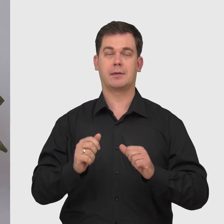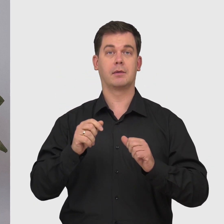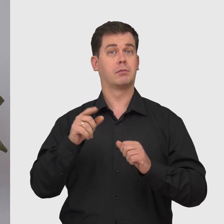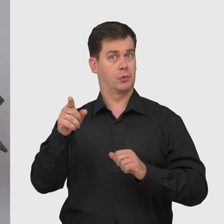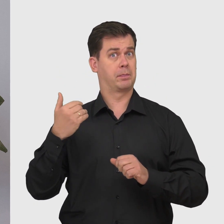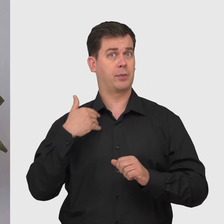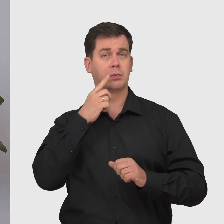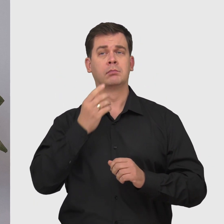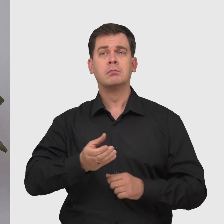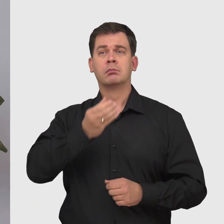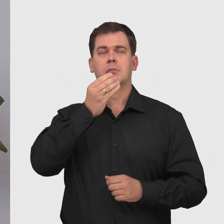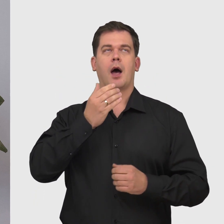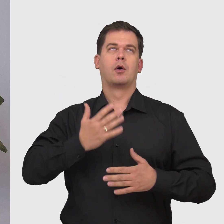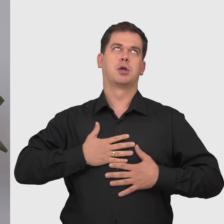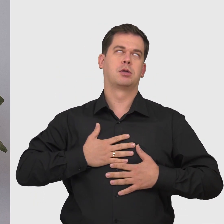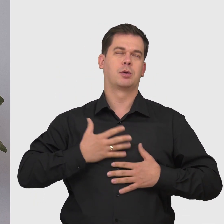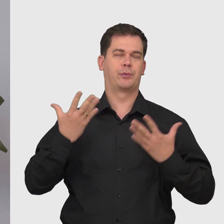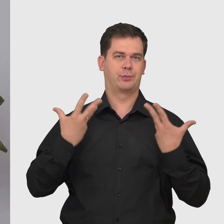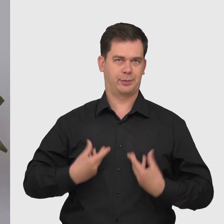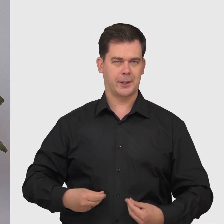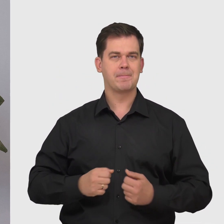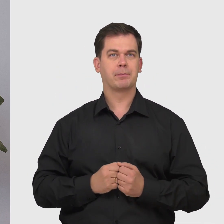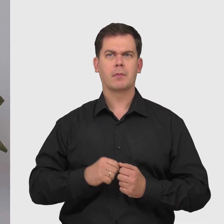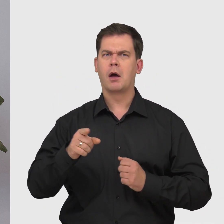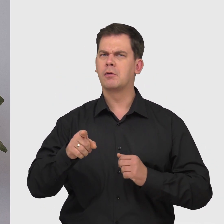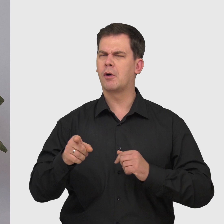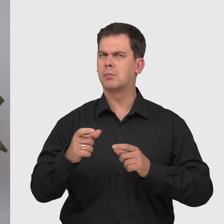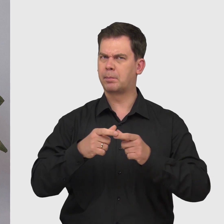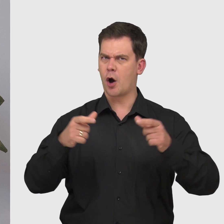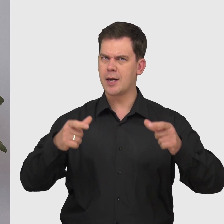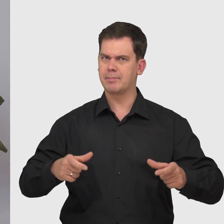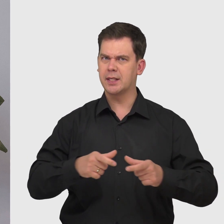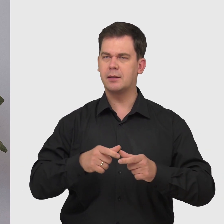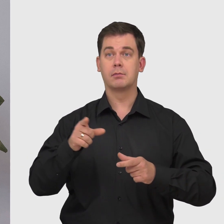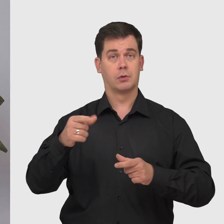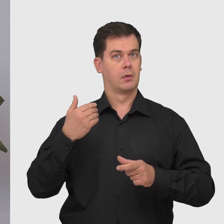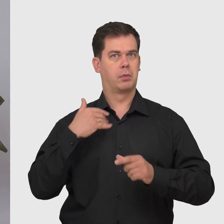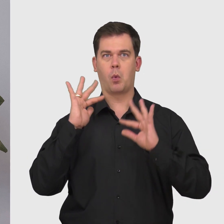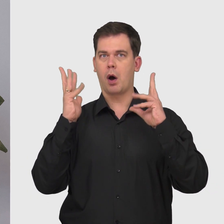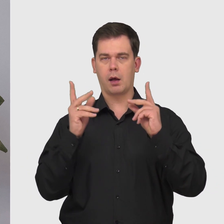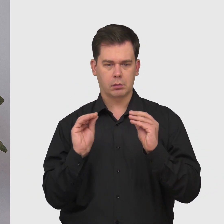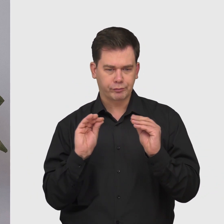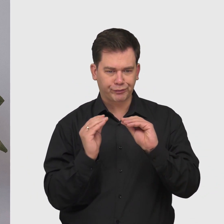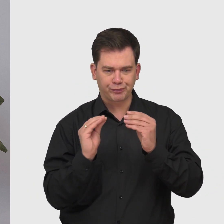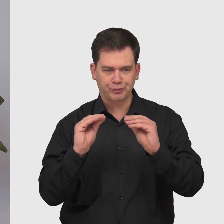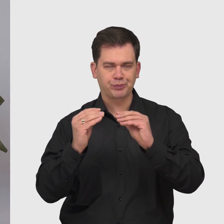ażurowych pojemników z wonnościami, raz po raz zbliżanych do nozdrzy. Tego typu pojemniki – będące nierzadko